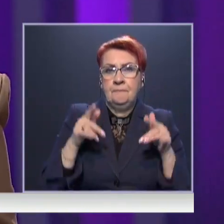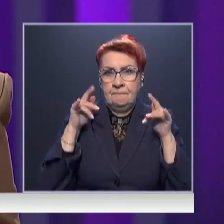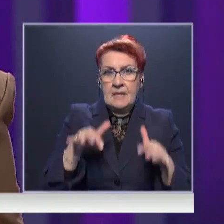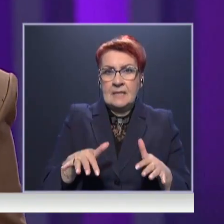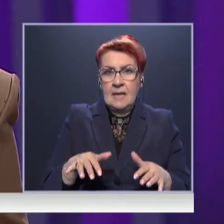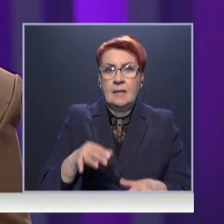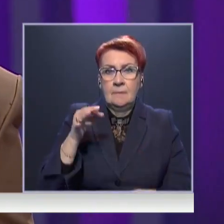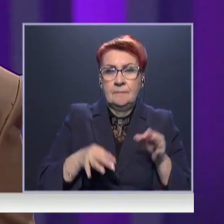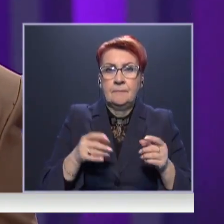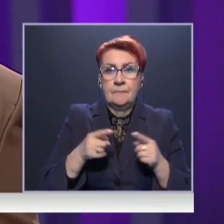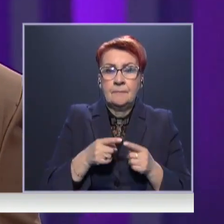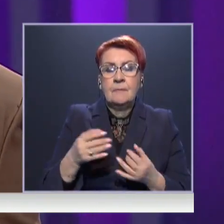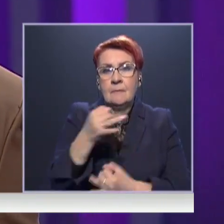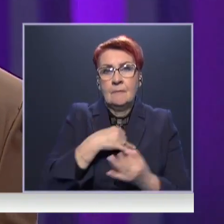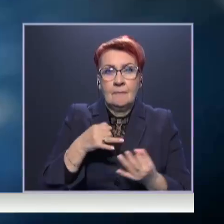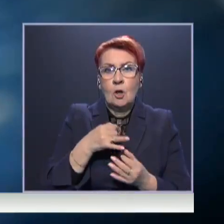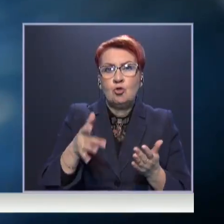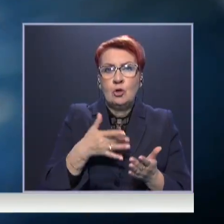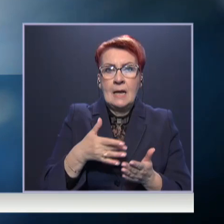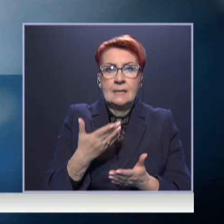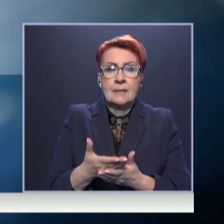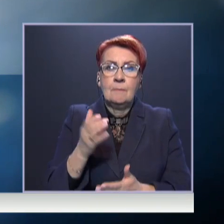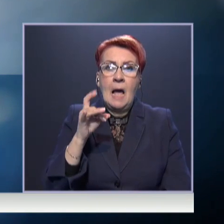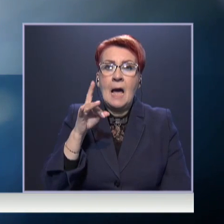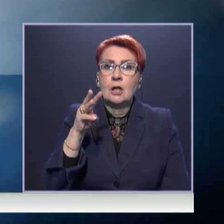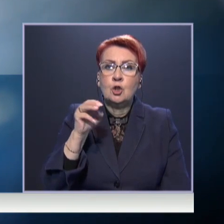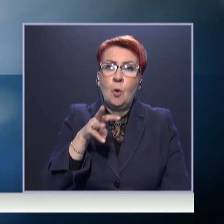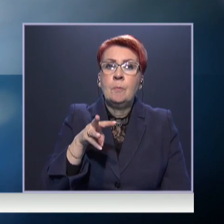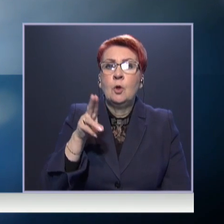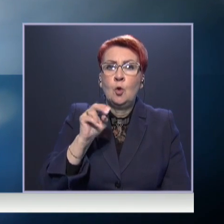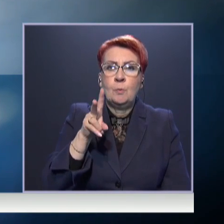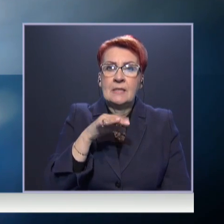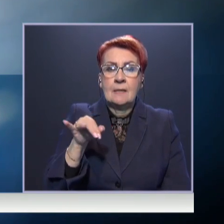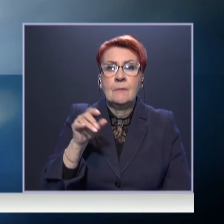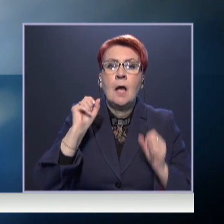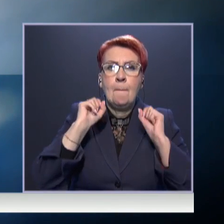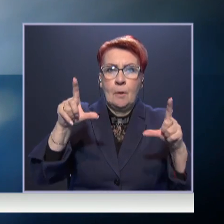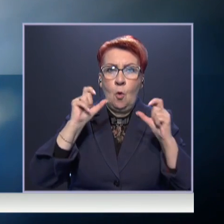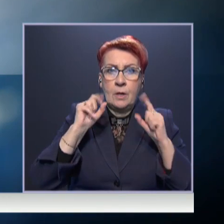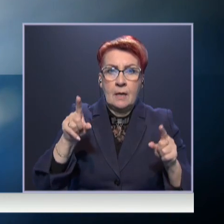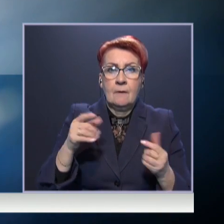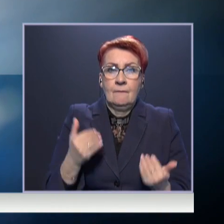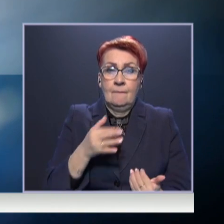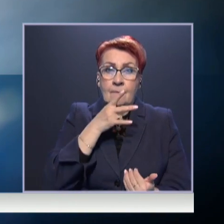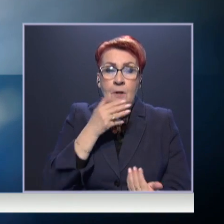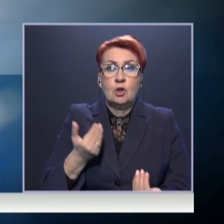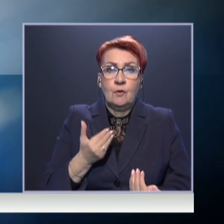это журналистам Артёмом дубким Артём дубский белорусский блогер в настоящий момент живет в Варшаве польская